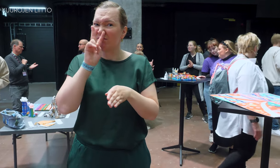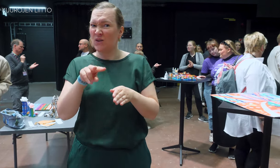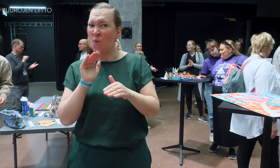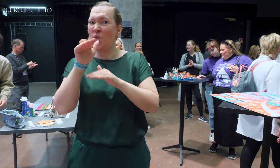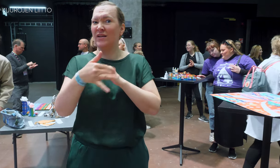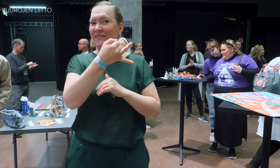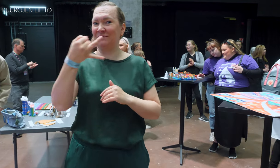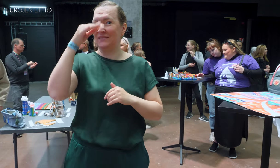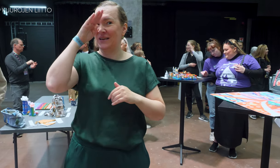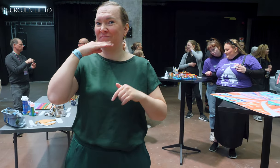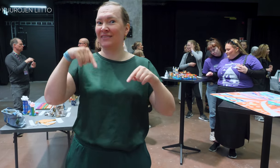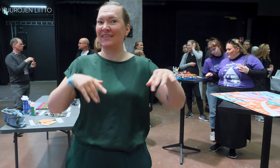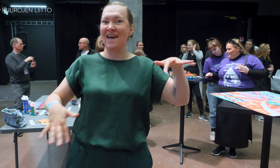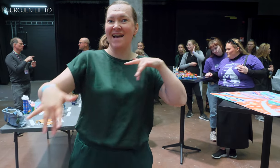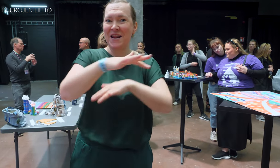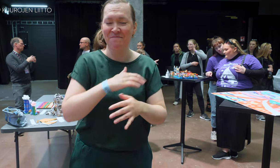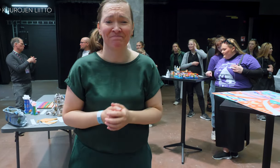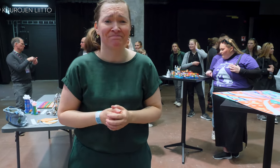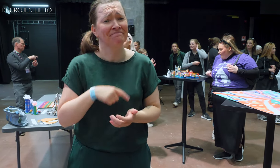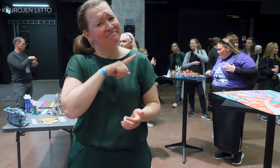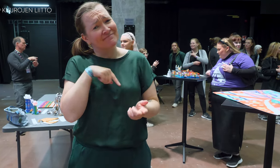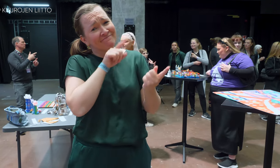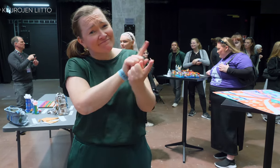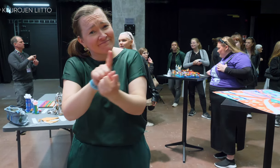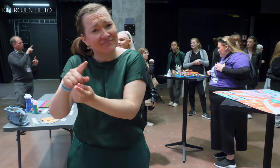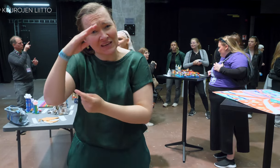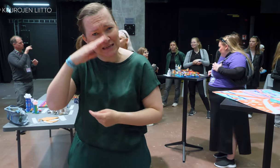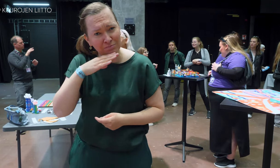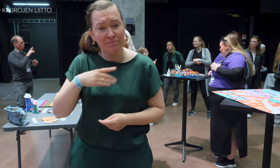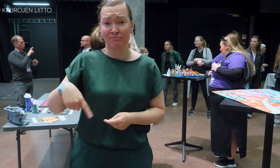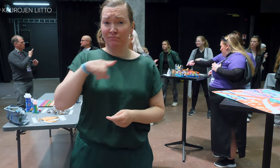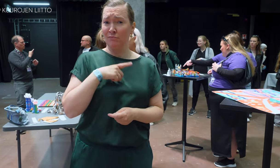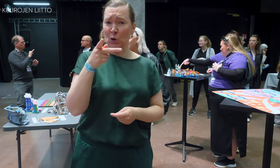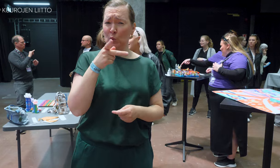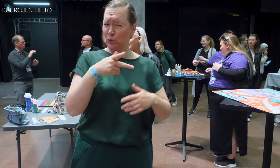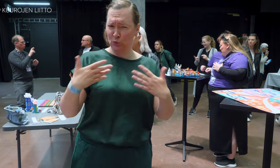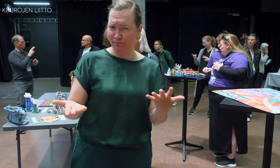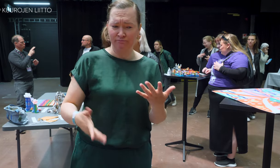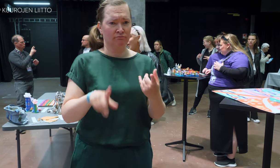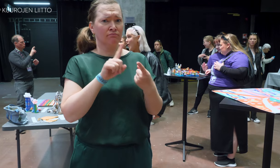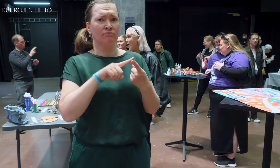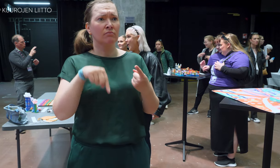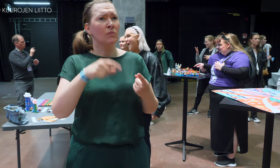Oletettavasti täällä on siis yli 700 osallistujaa. Tapaamme yleisöä ja kyselemme kahta asiaa; -